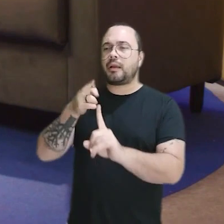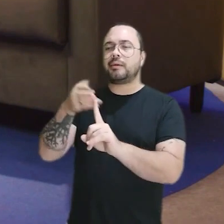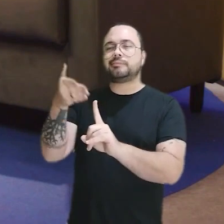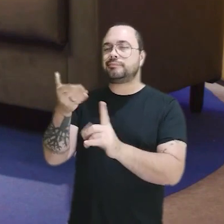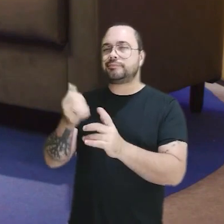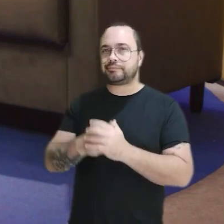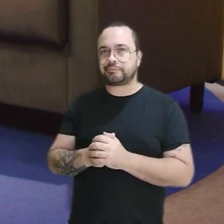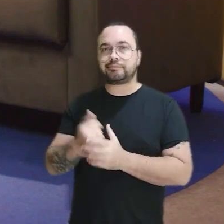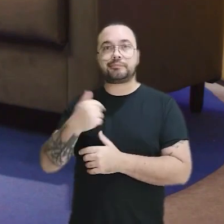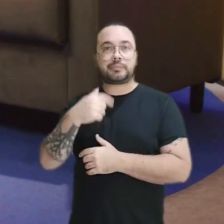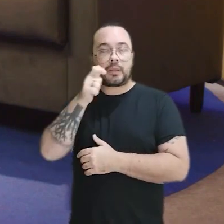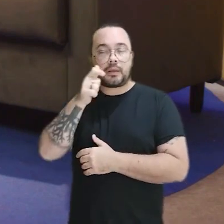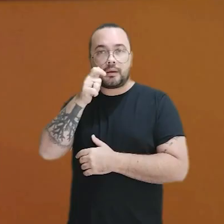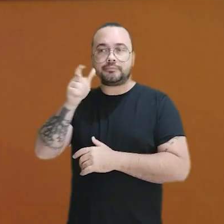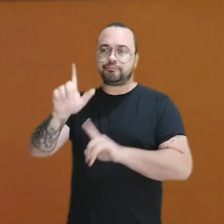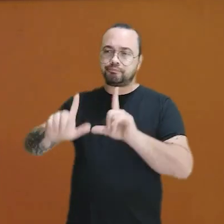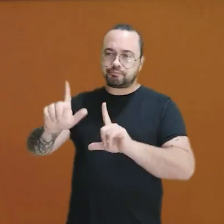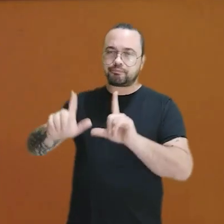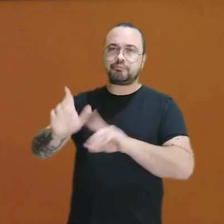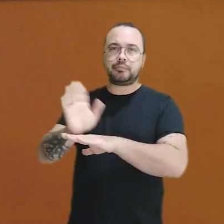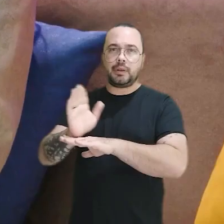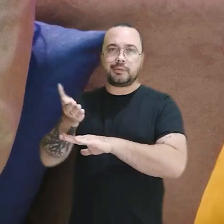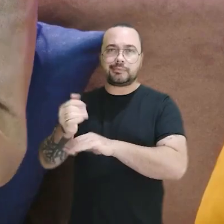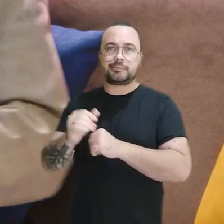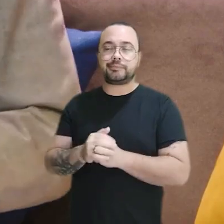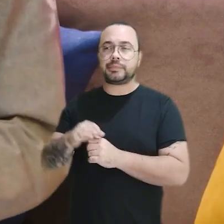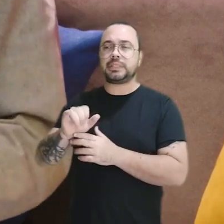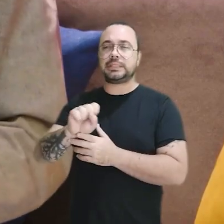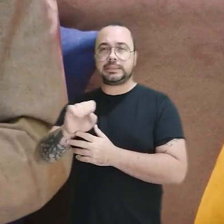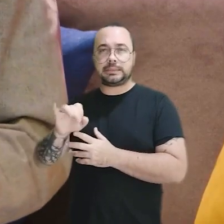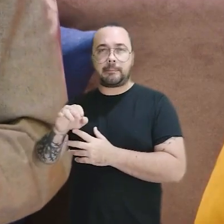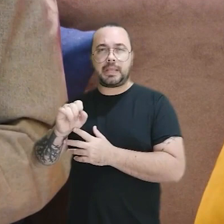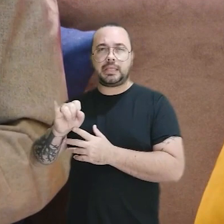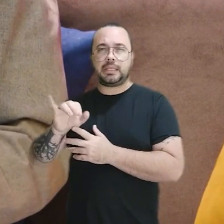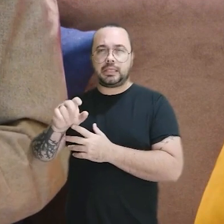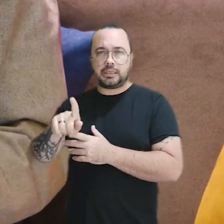Aí, eu tava vendo "Miss Mason", na época. Ai, adoro. E a Miss Mason, ela se apresenta lá na série num lugar que chama